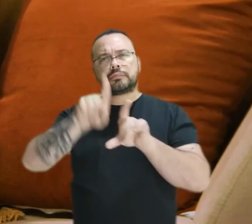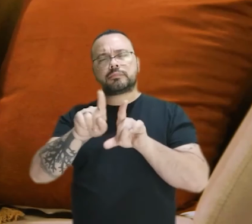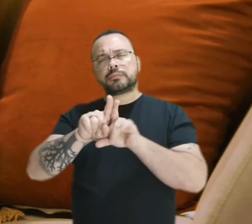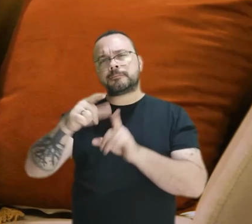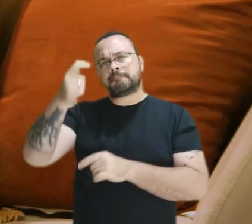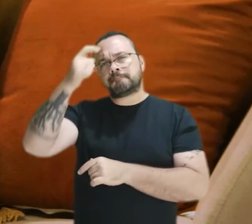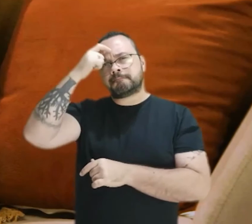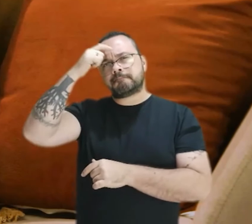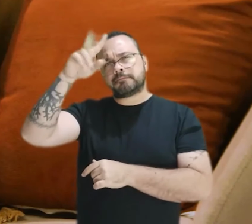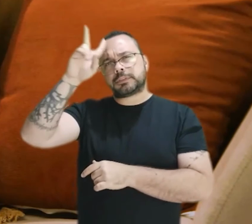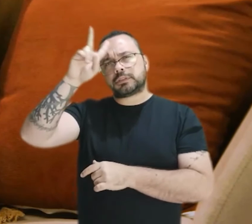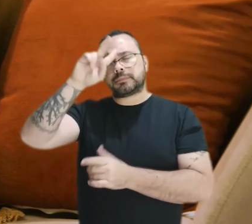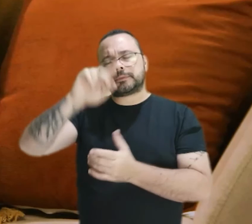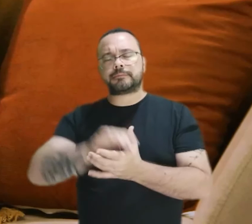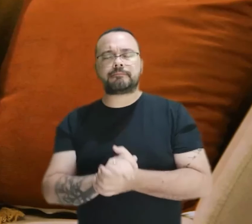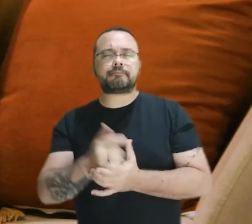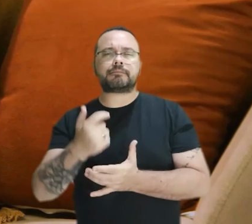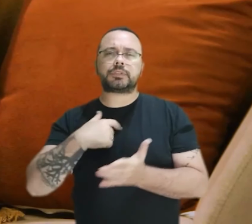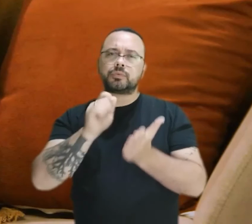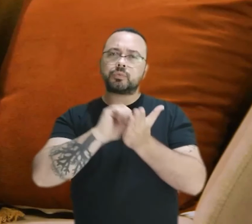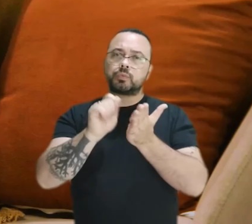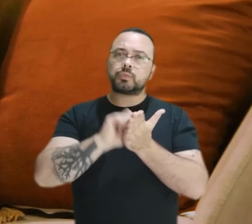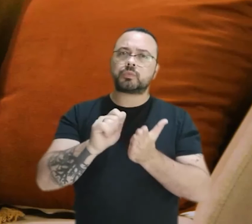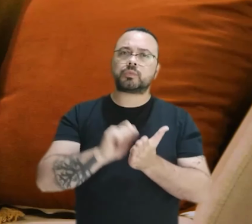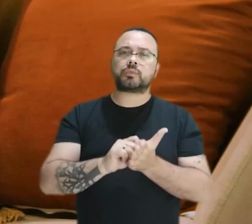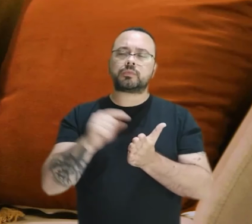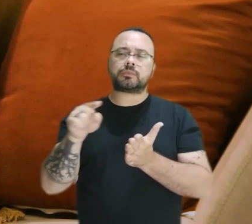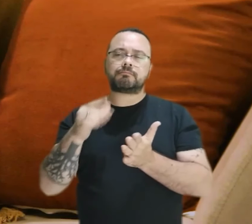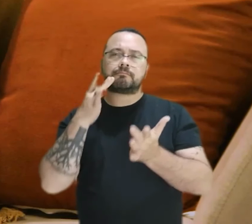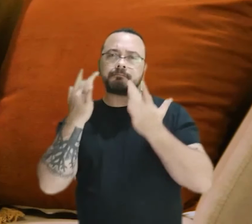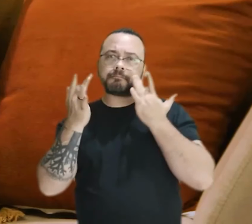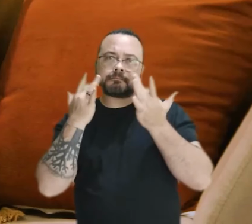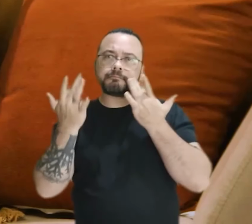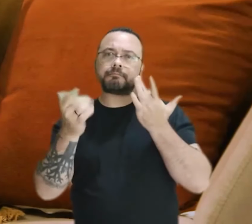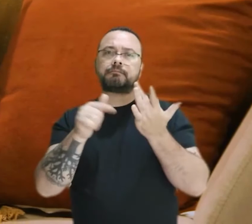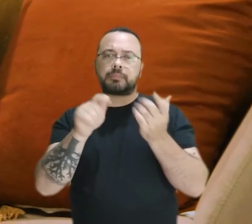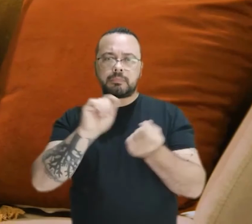Eu tô escrevendo um ensaio, que pode se tornar um livro,